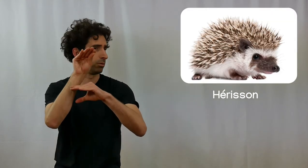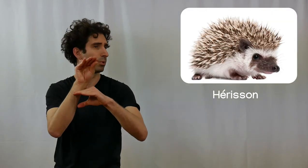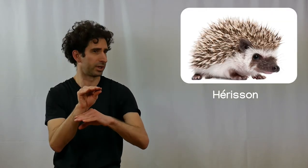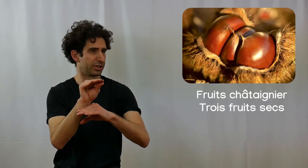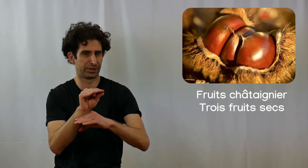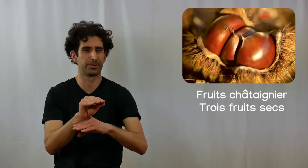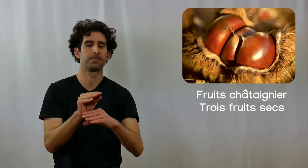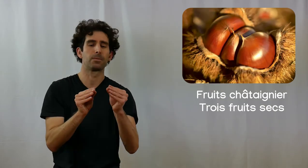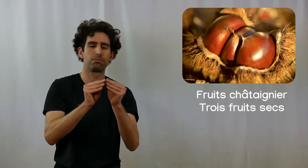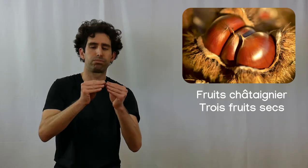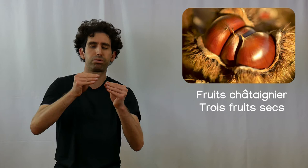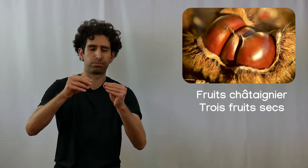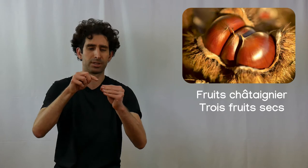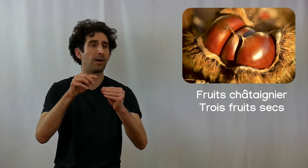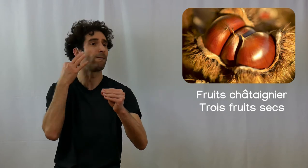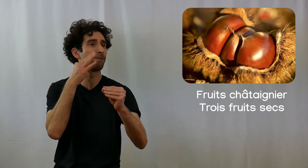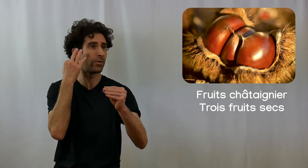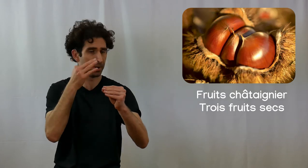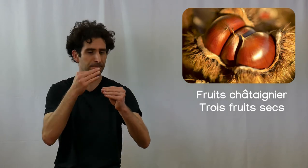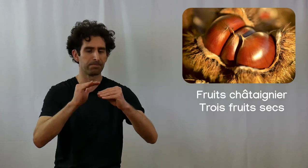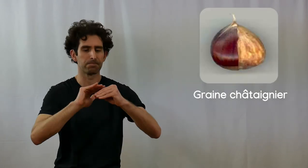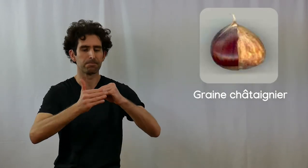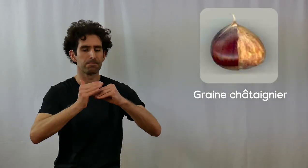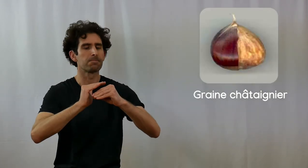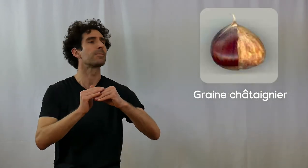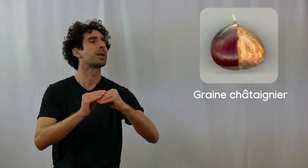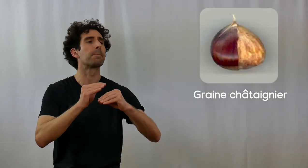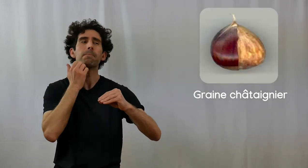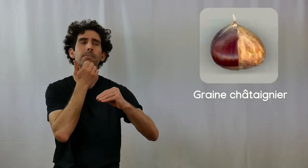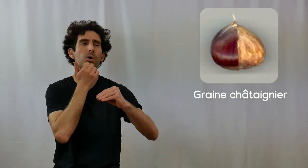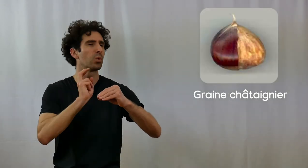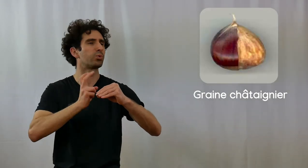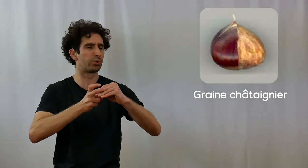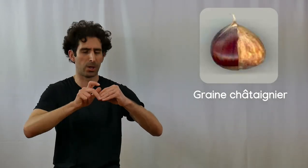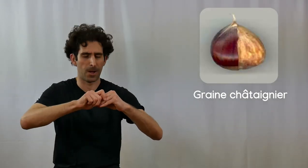pour protéger les fruits. La surface dure et marrone de la châtaigne